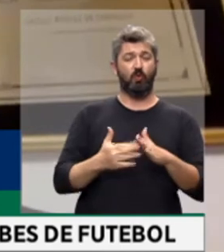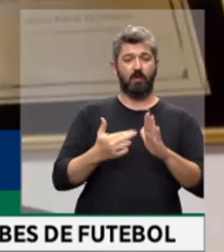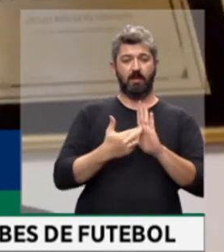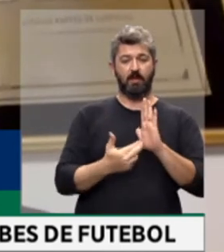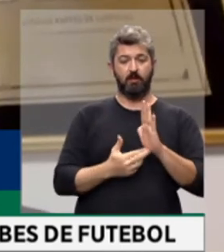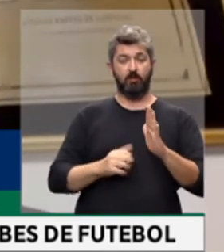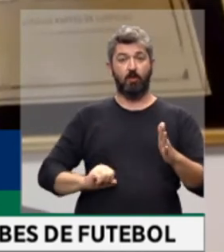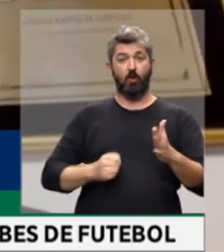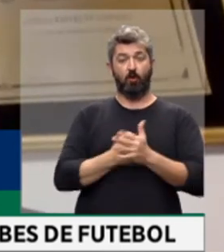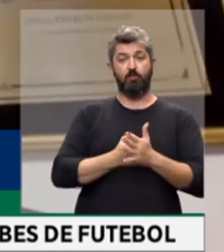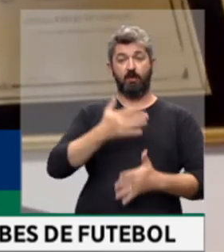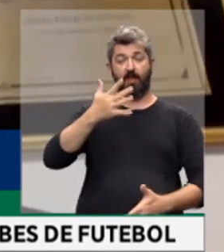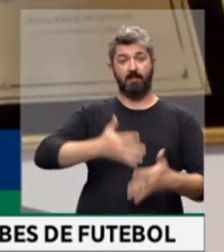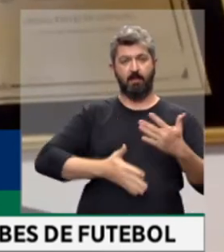O... NÓS VAMOS TRABALHAR AMANHÃ COM TODOS OS